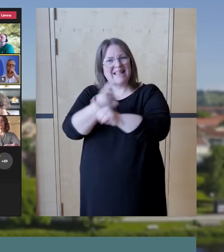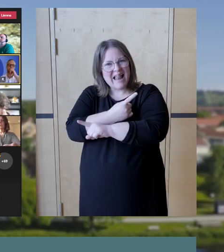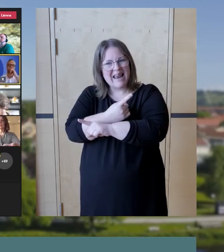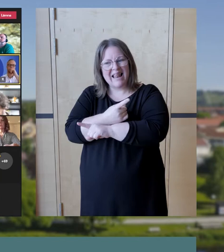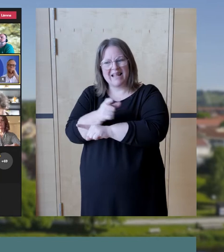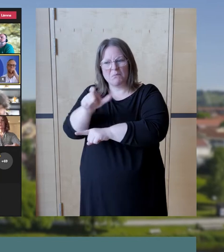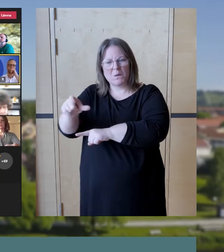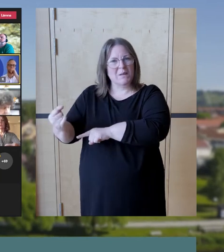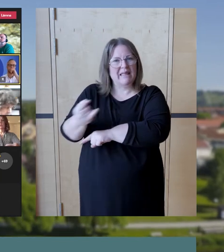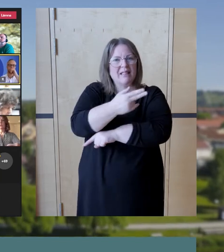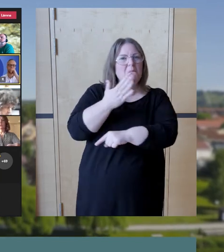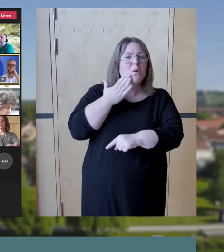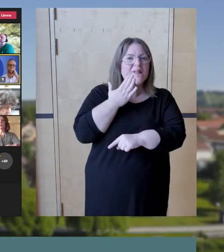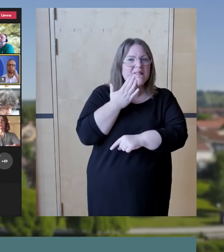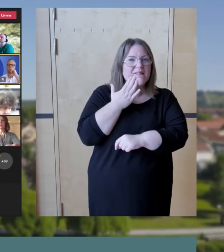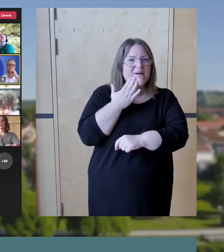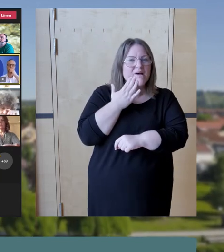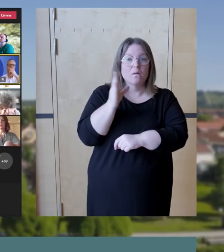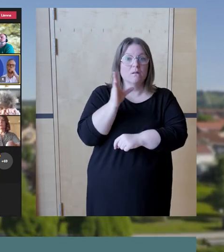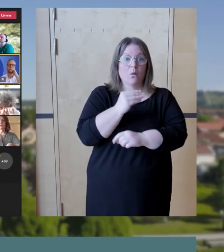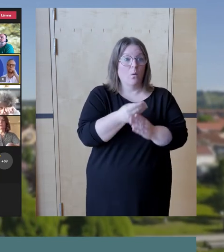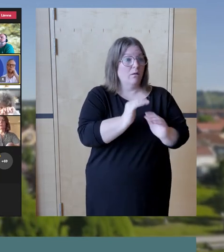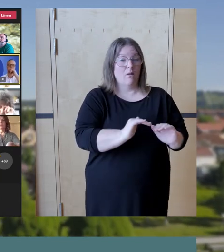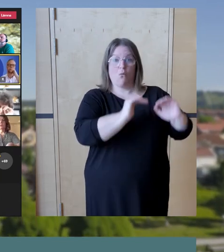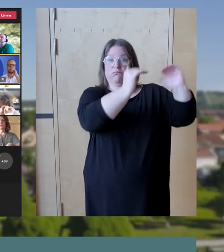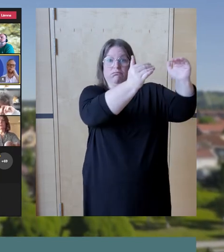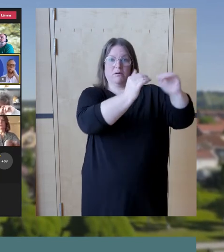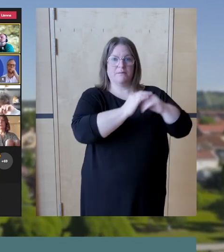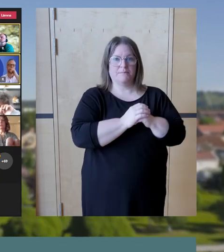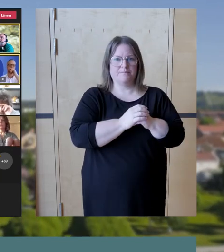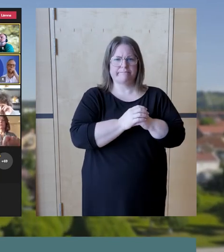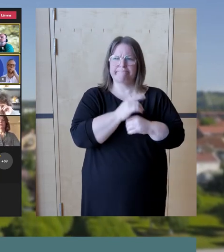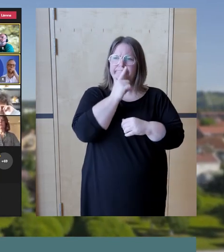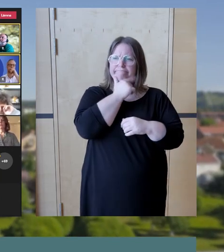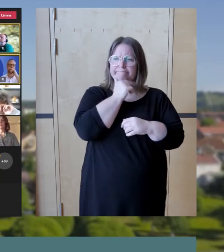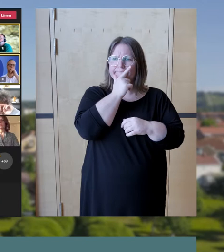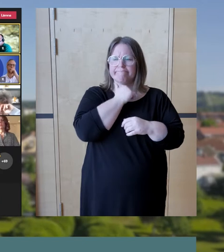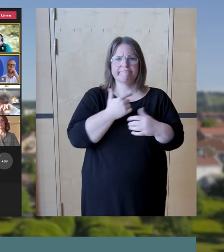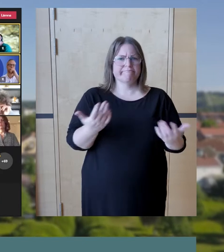Och då kan ju kostnaderna ännu mer Och då Undrar jag Hur ska Moderaterna